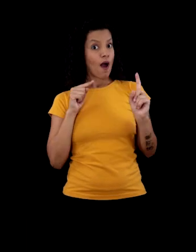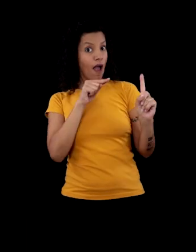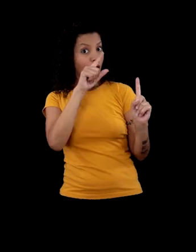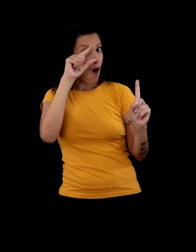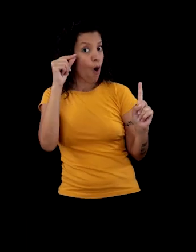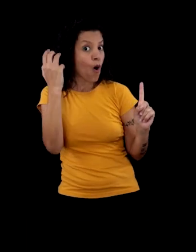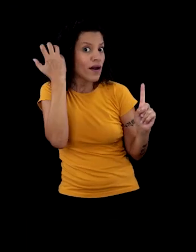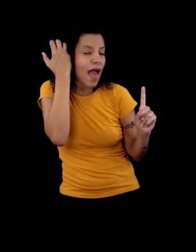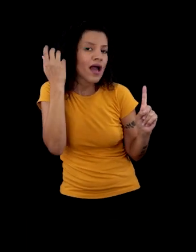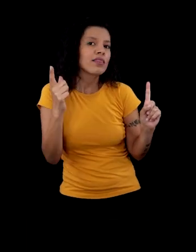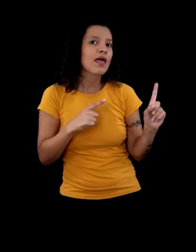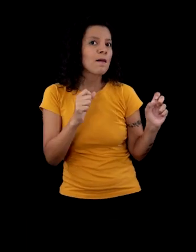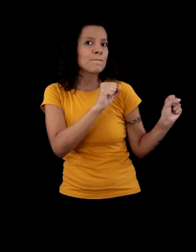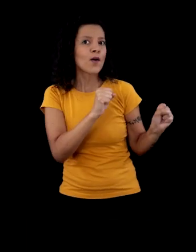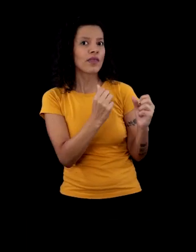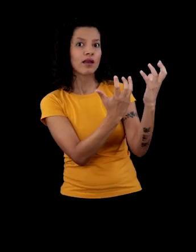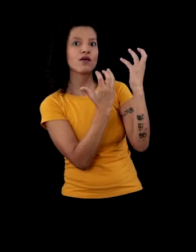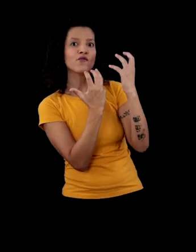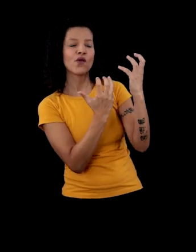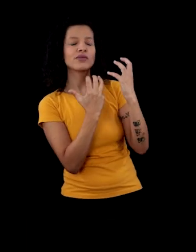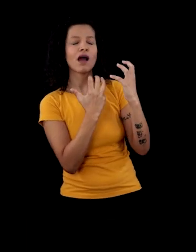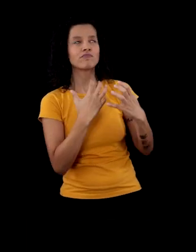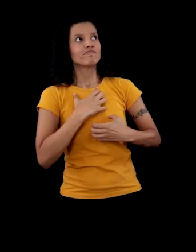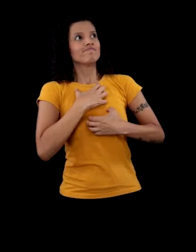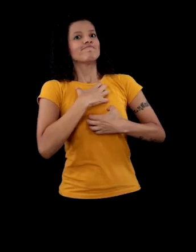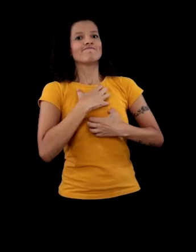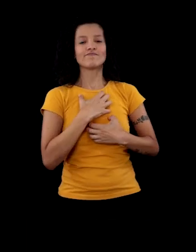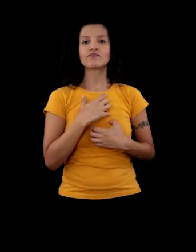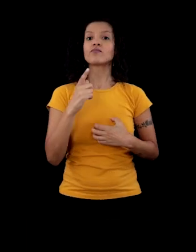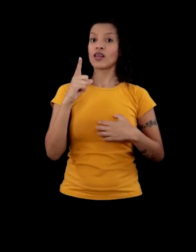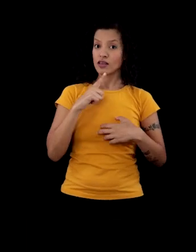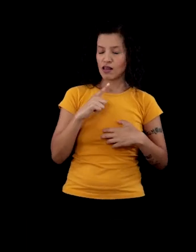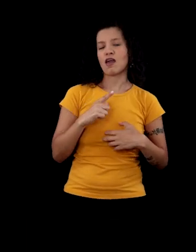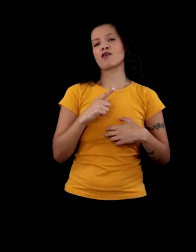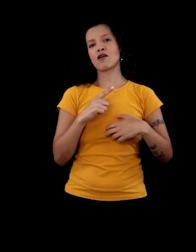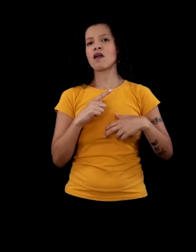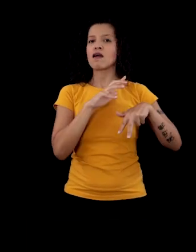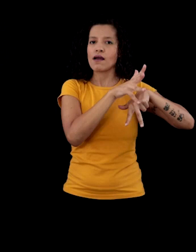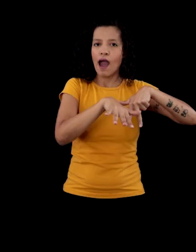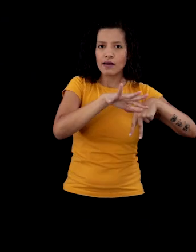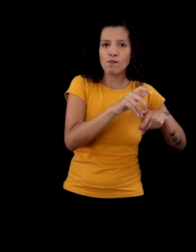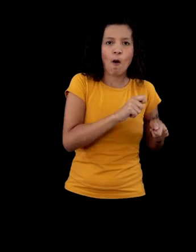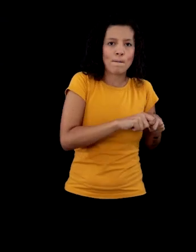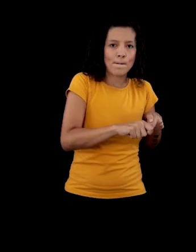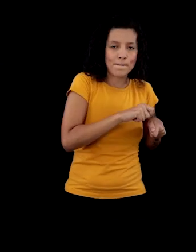Ela tem esse poder de despertar isso na gente. Então a gente tem o carimbó pau e corda,